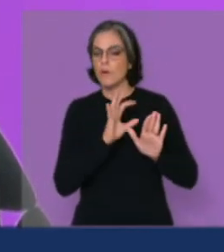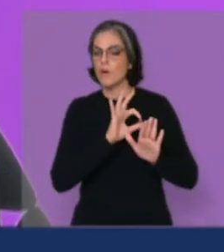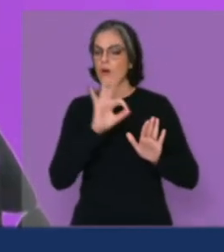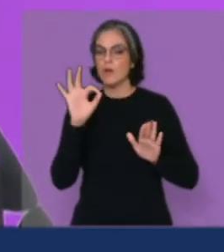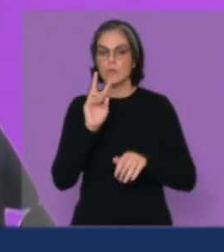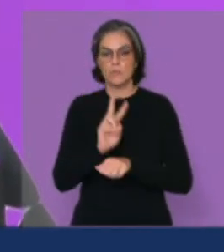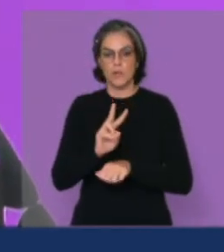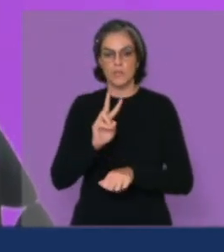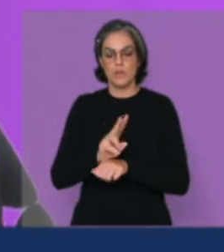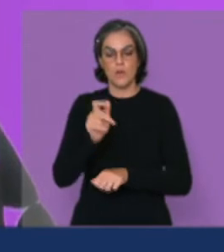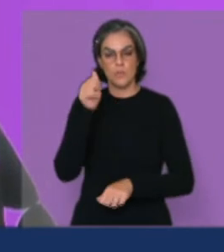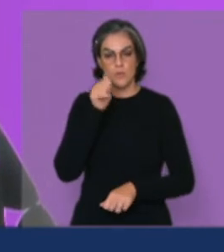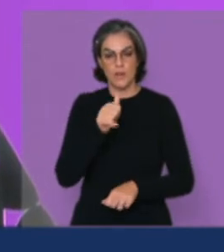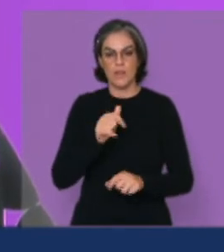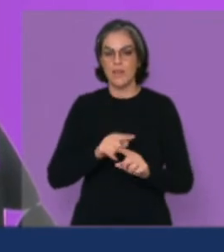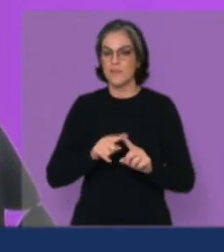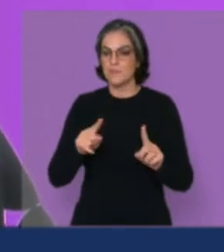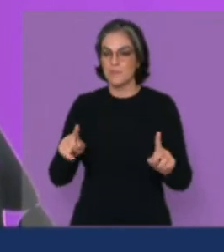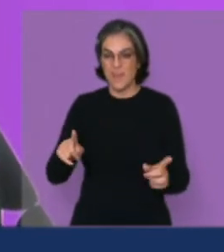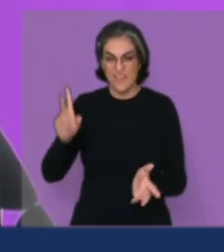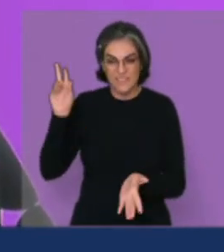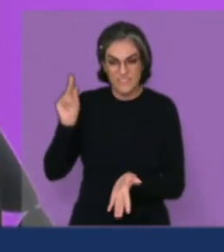PROTEÇÃO A MULHER, E EM CONTRAPARTIDA, MULHERES MORREM A CADA MINUTO NO BRASIL,